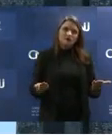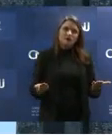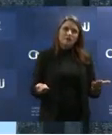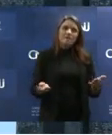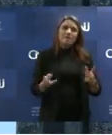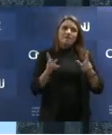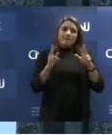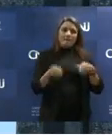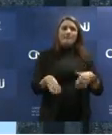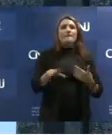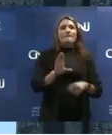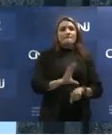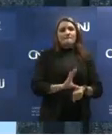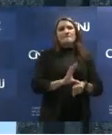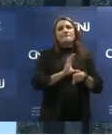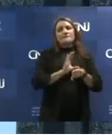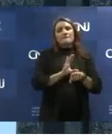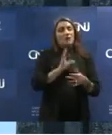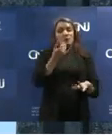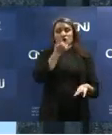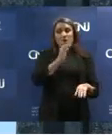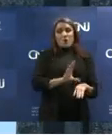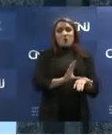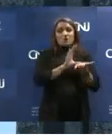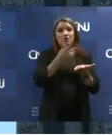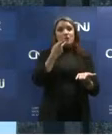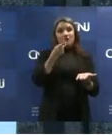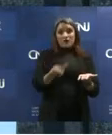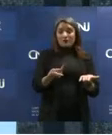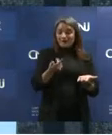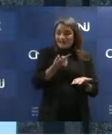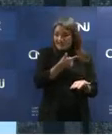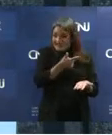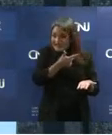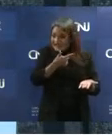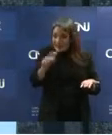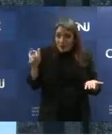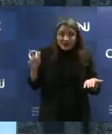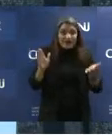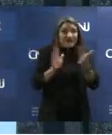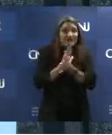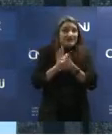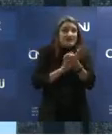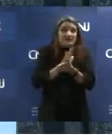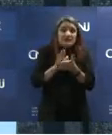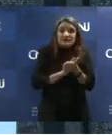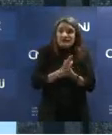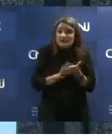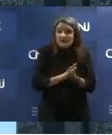tocou o ponto Não houve nenhuma demonstração desse elemento subjetivo da juíza